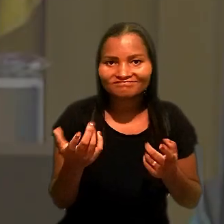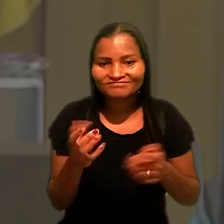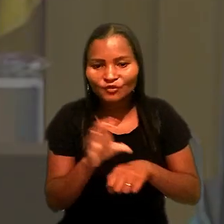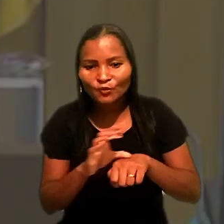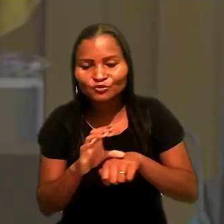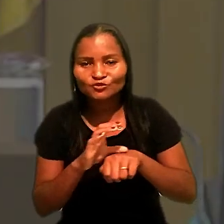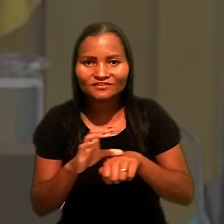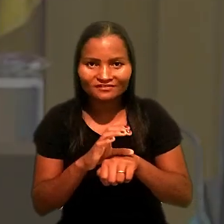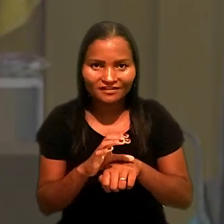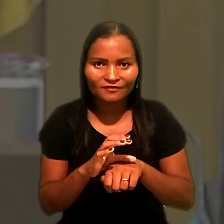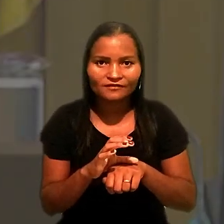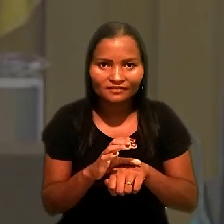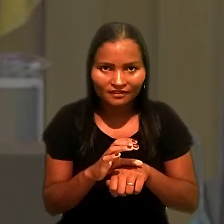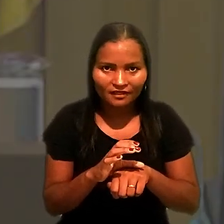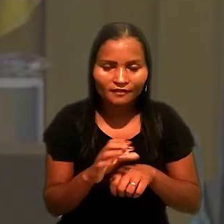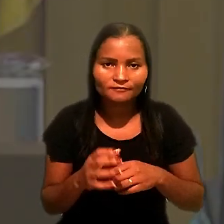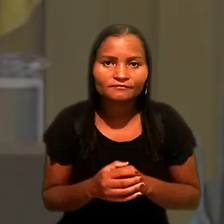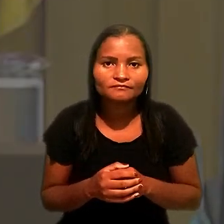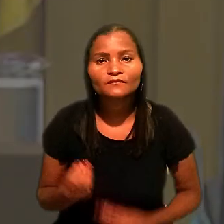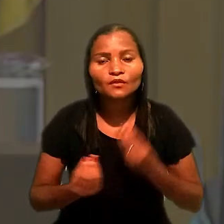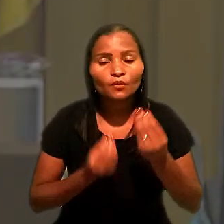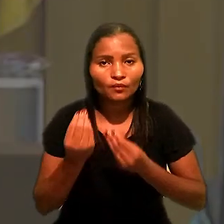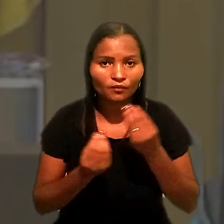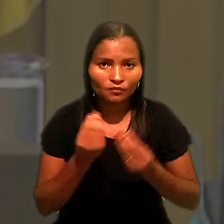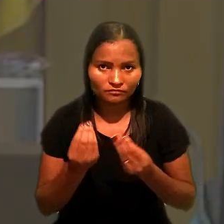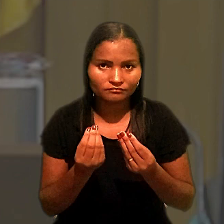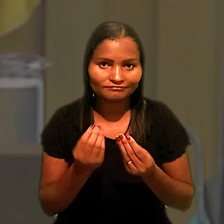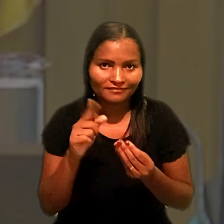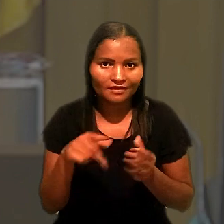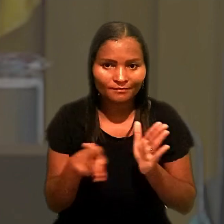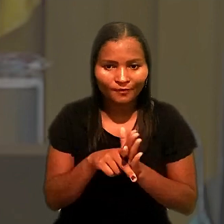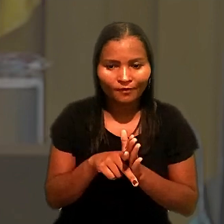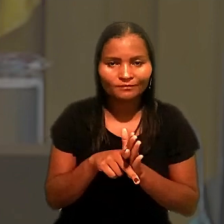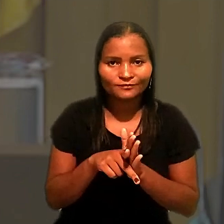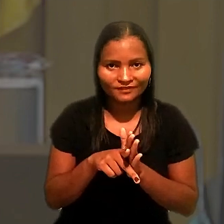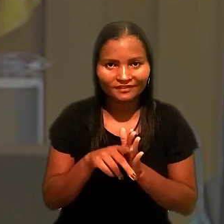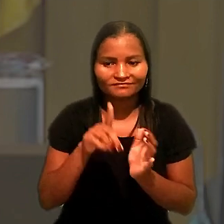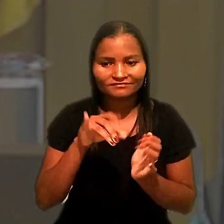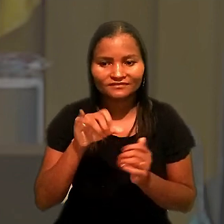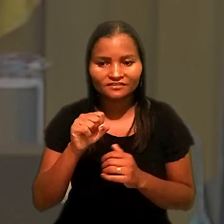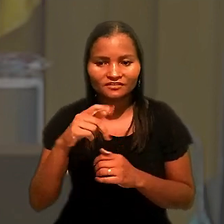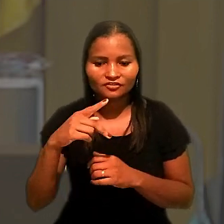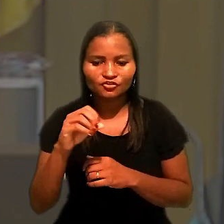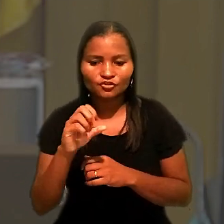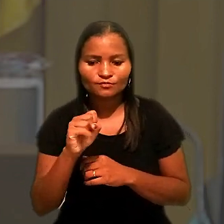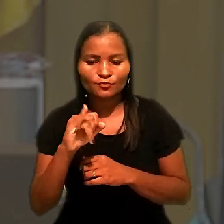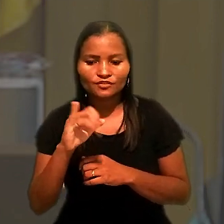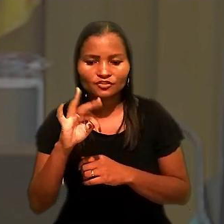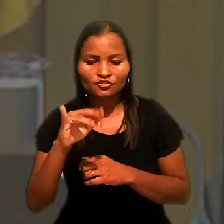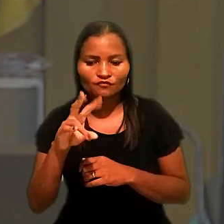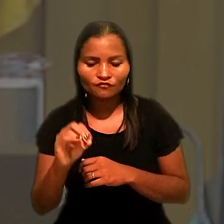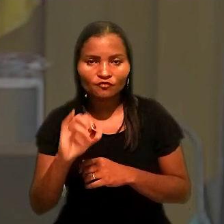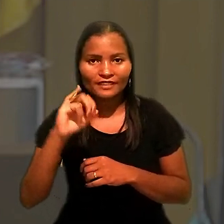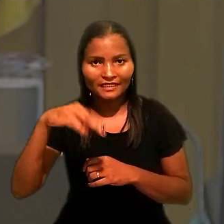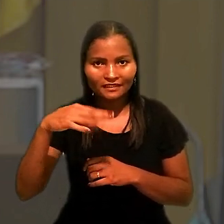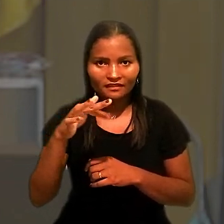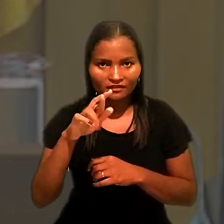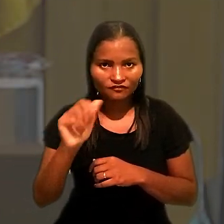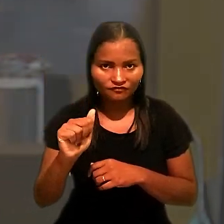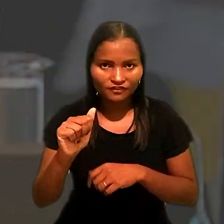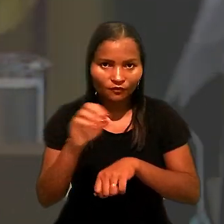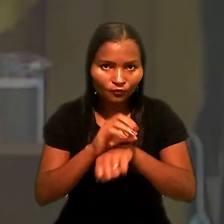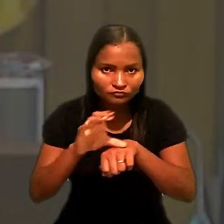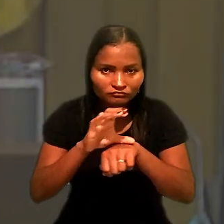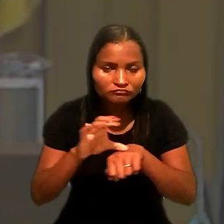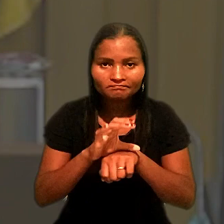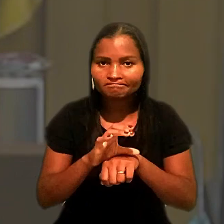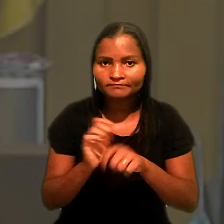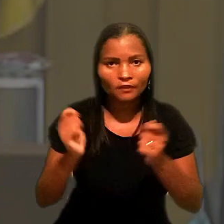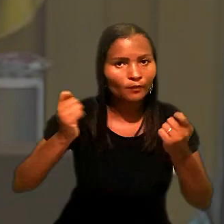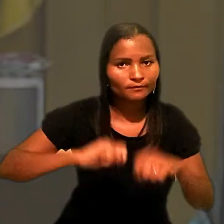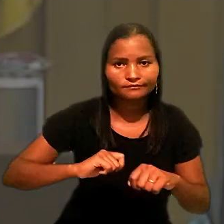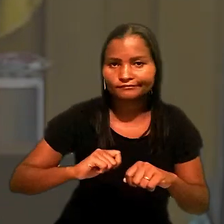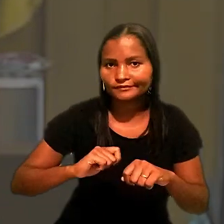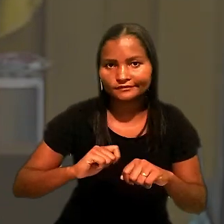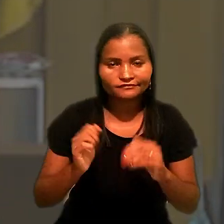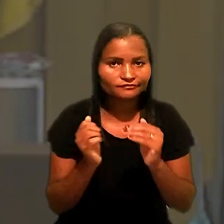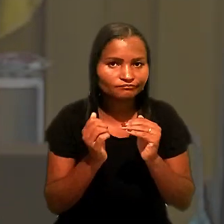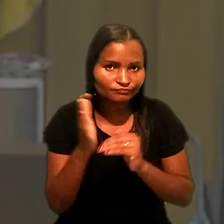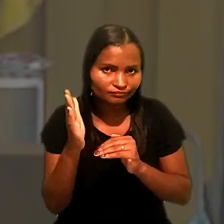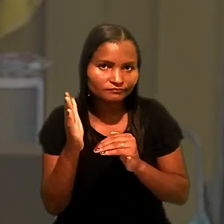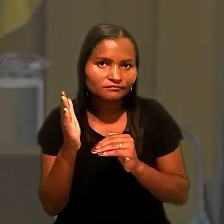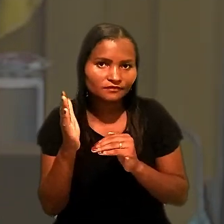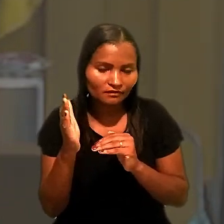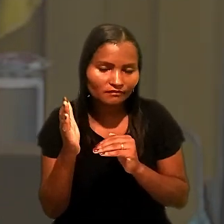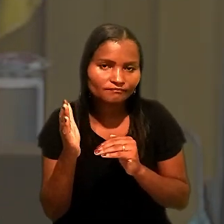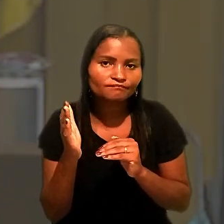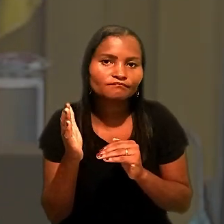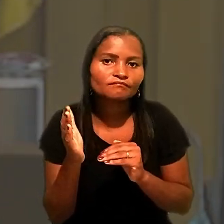"Como diz respeito à dispositivo infraconstitucional, não é possível ultrapassar o óbice da Súmula 266.